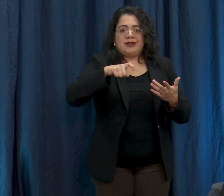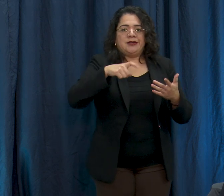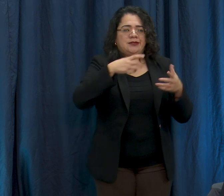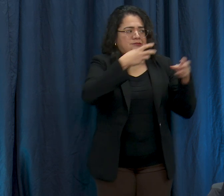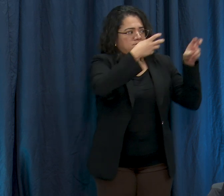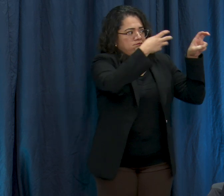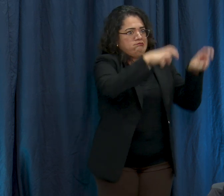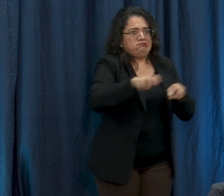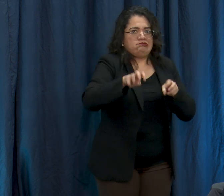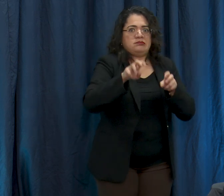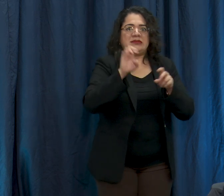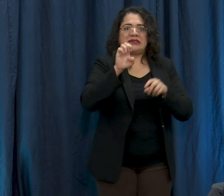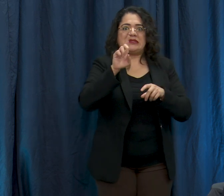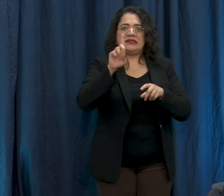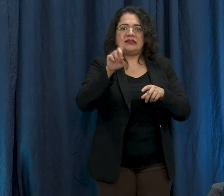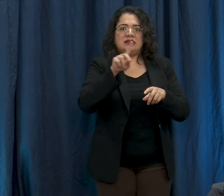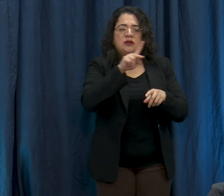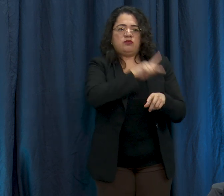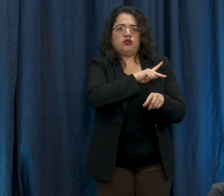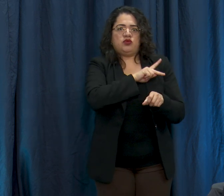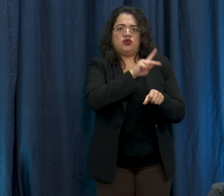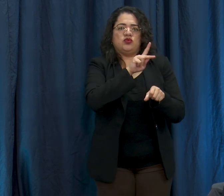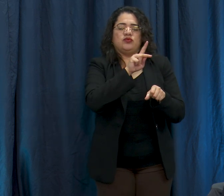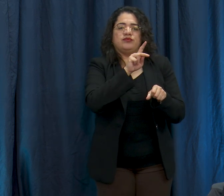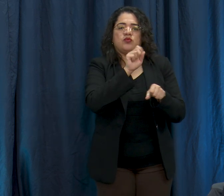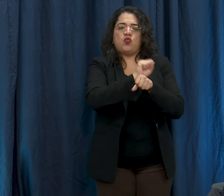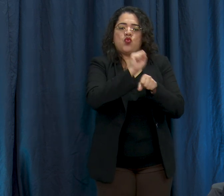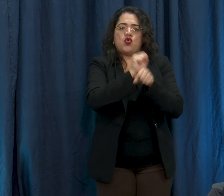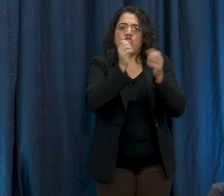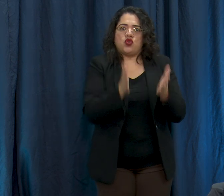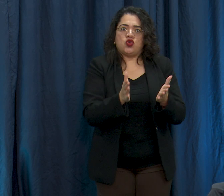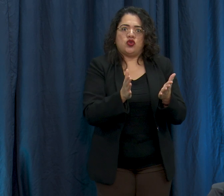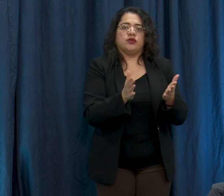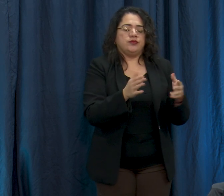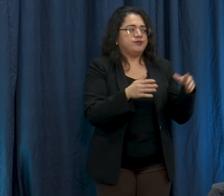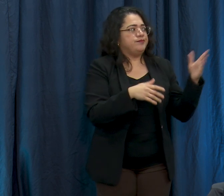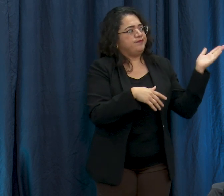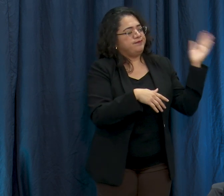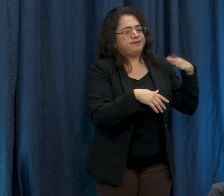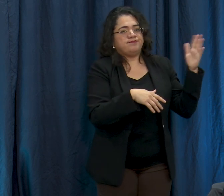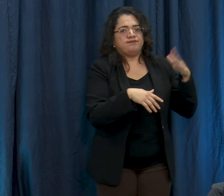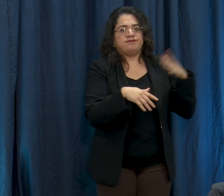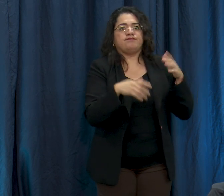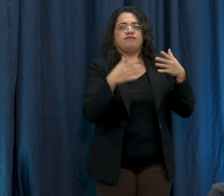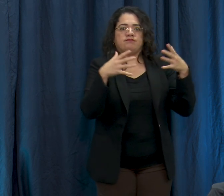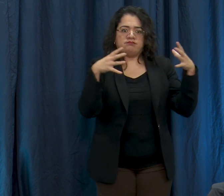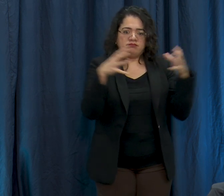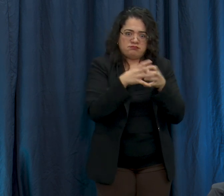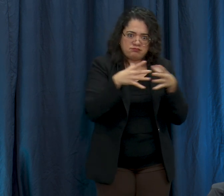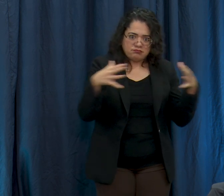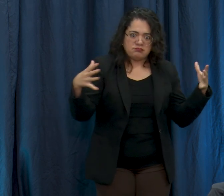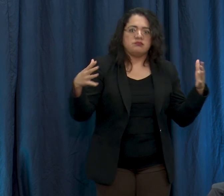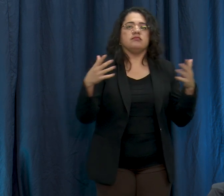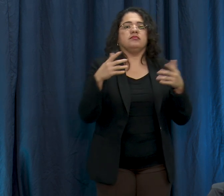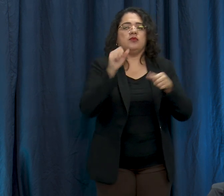meet ray semanas para recibir su primer check eat al vez con un con Owen trainin